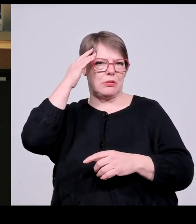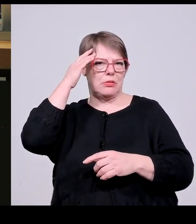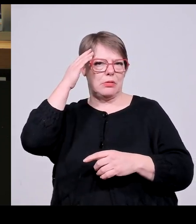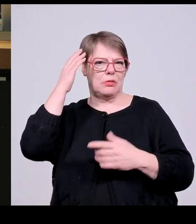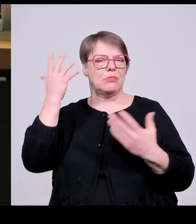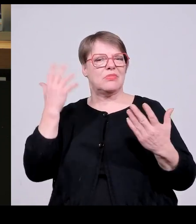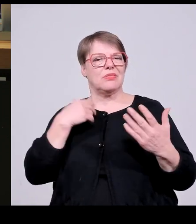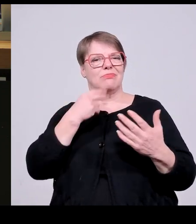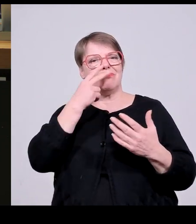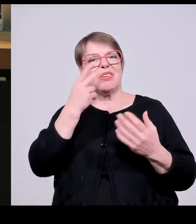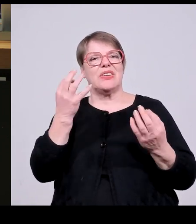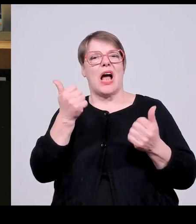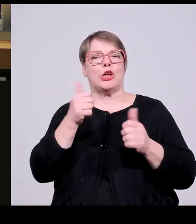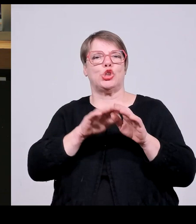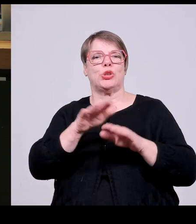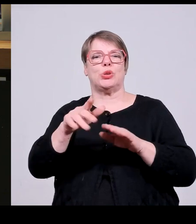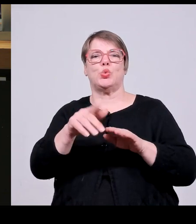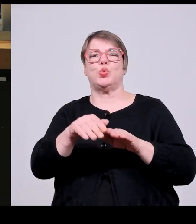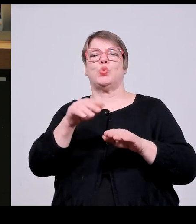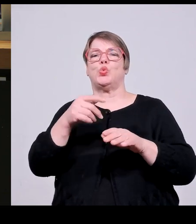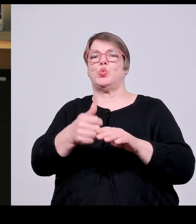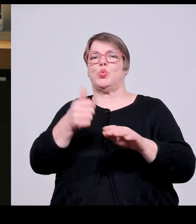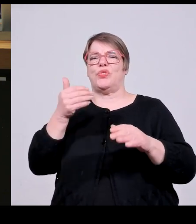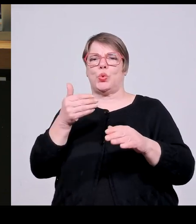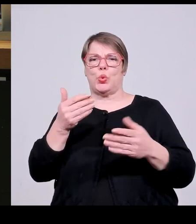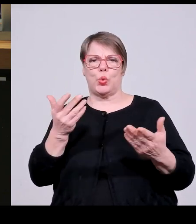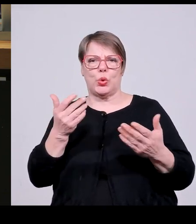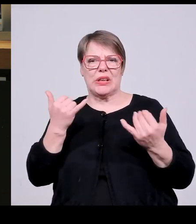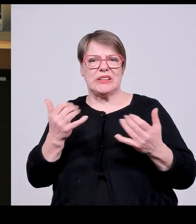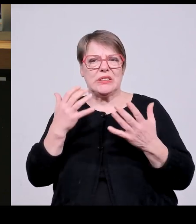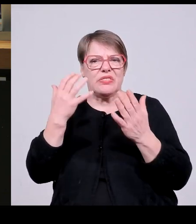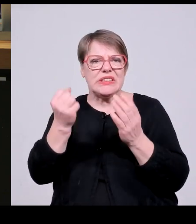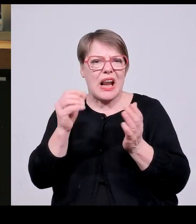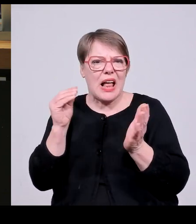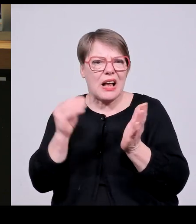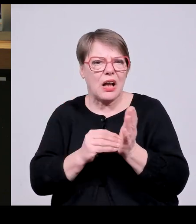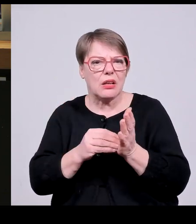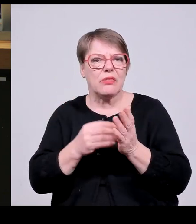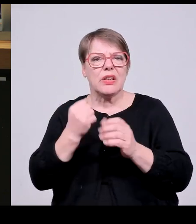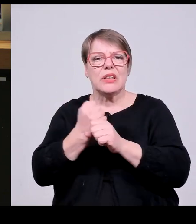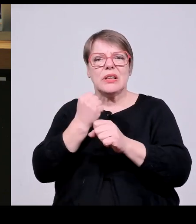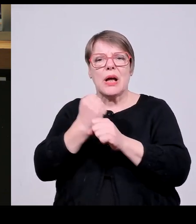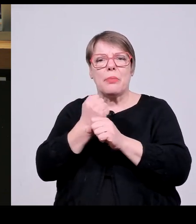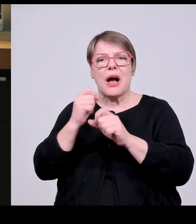bei einer eventuellen Rekommunalisierung Hier werden offenbar Verhandlungen geführt. Wir sindnicht eingebunden.